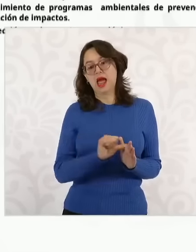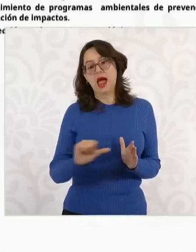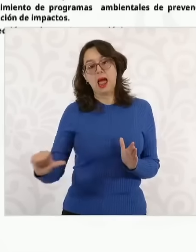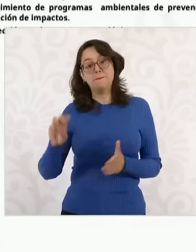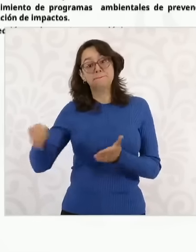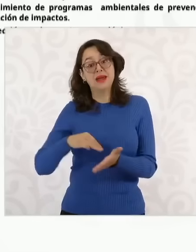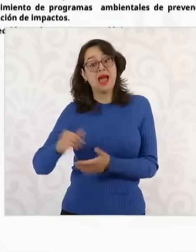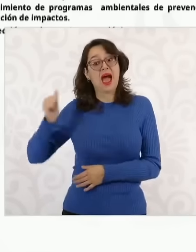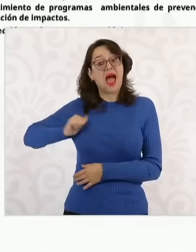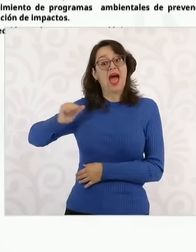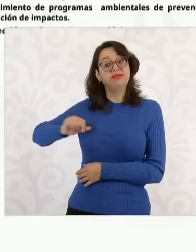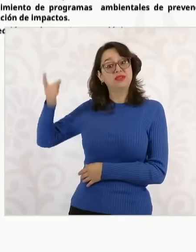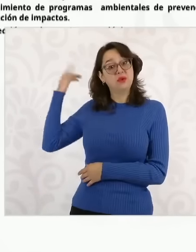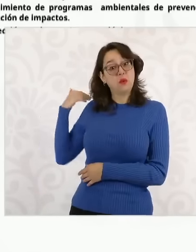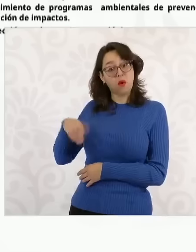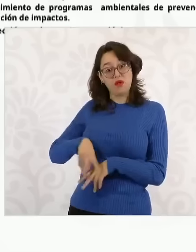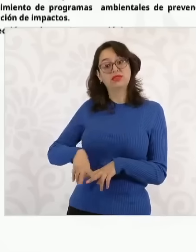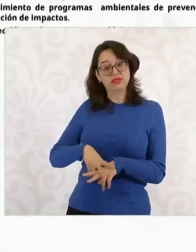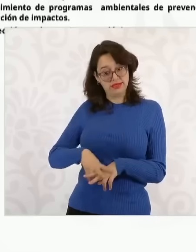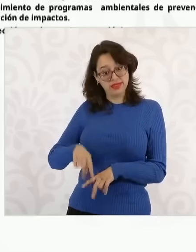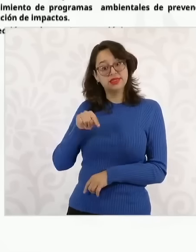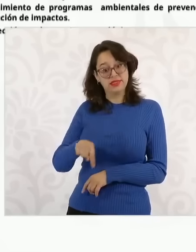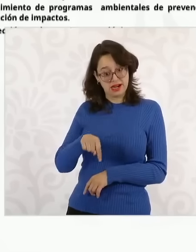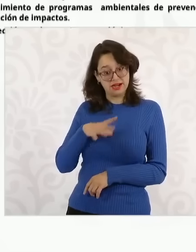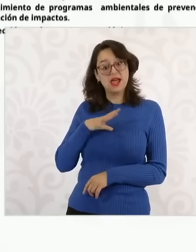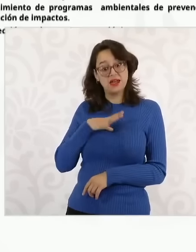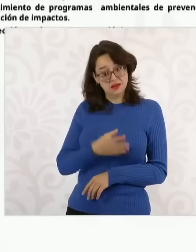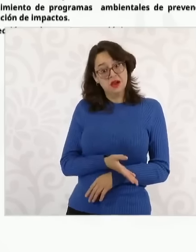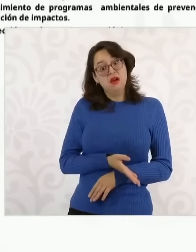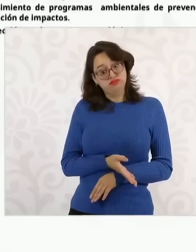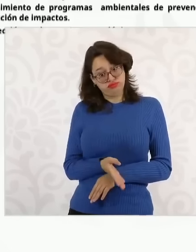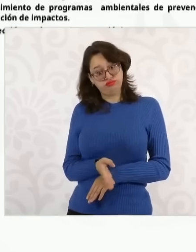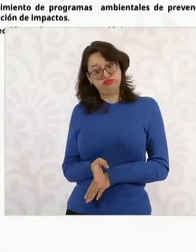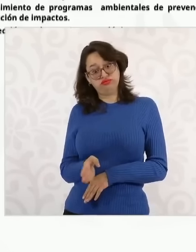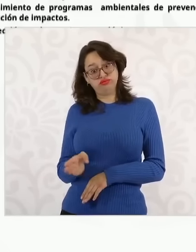que venía desde Campeche, entraba a la ciudad de Mirida, la cruzaba y se dirigía a Progreso,